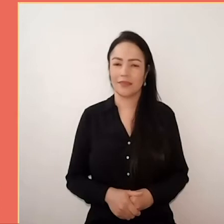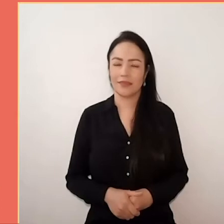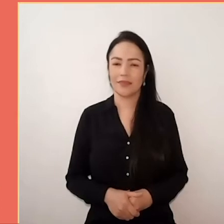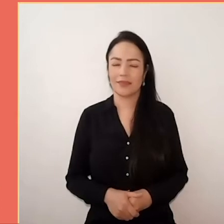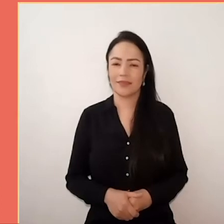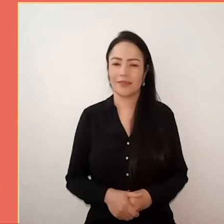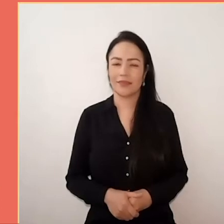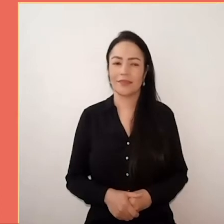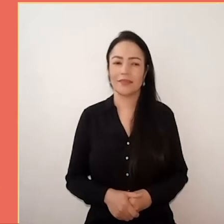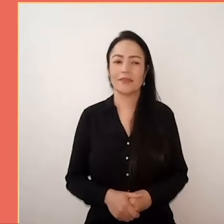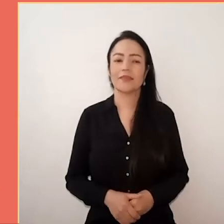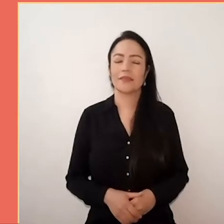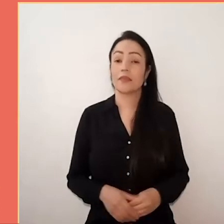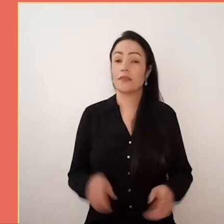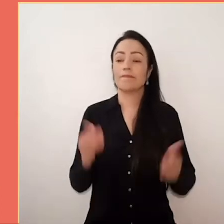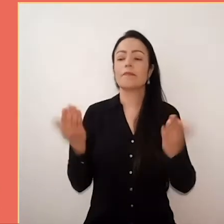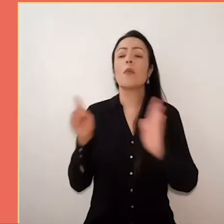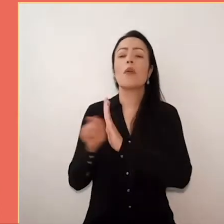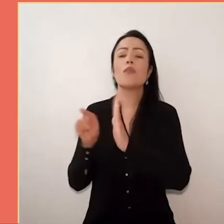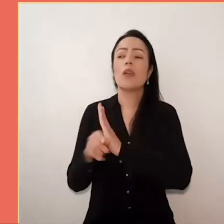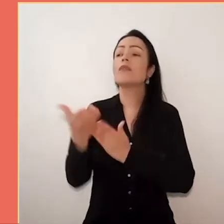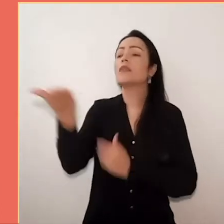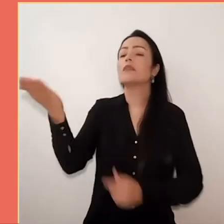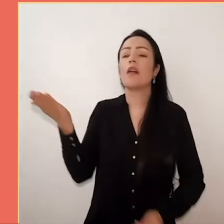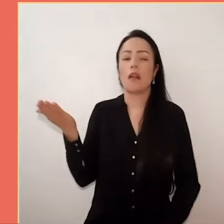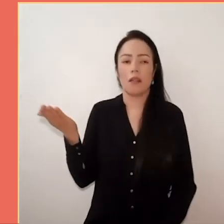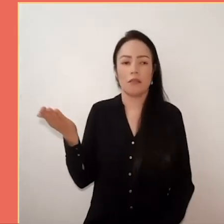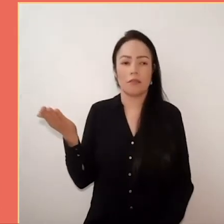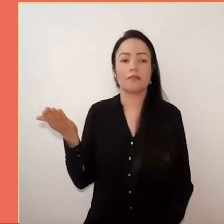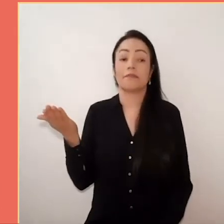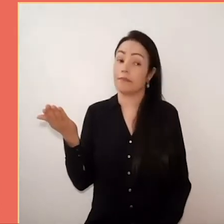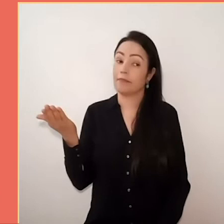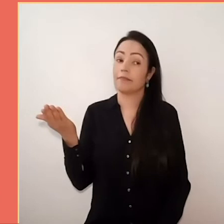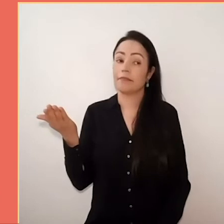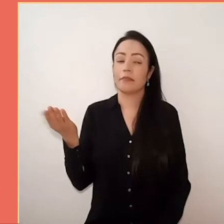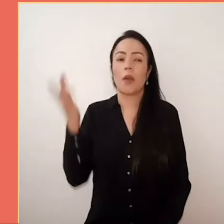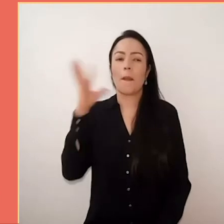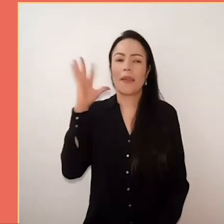questionar o que está posto, então… quando eu penso no leitor futuro,